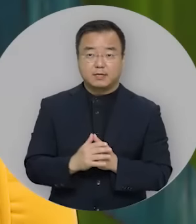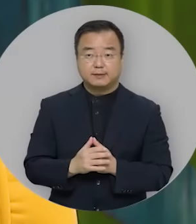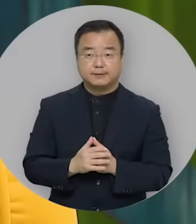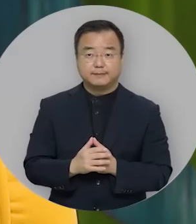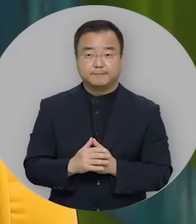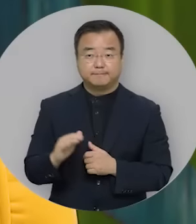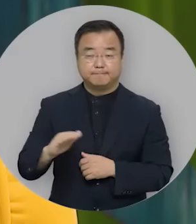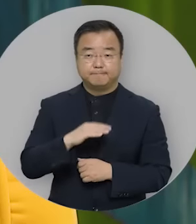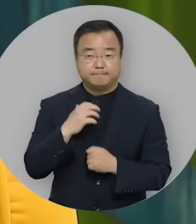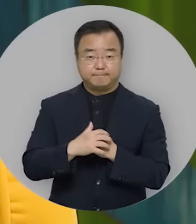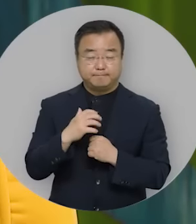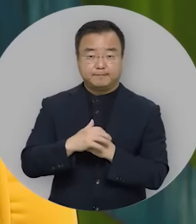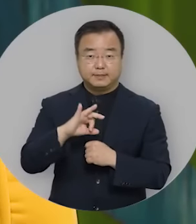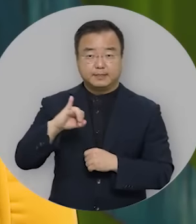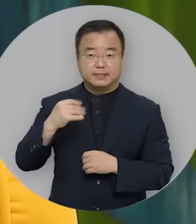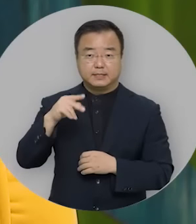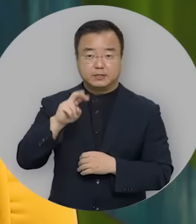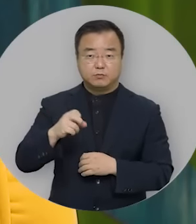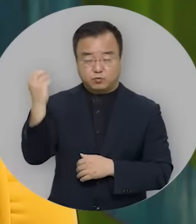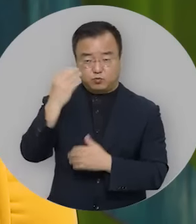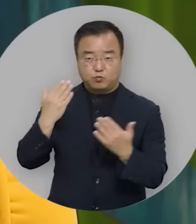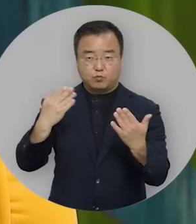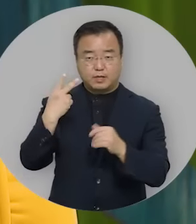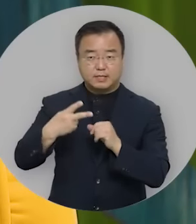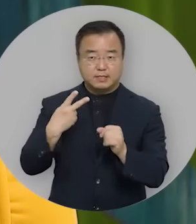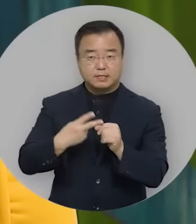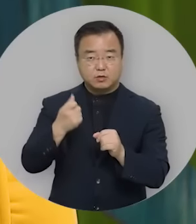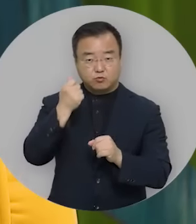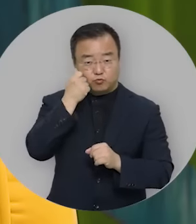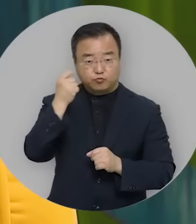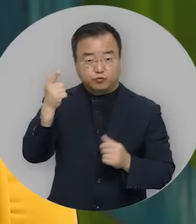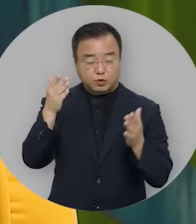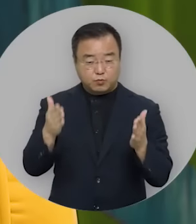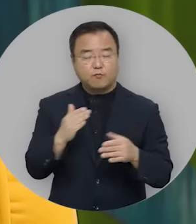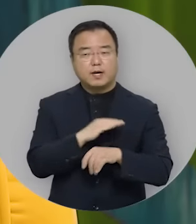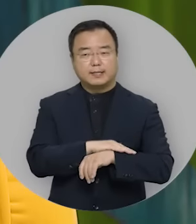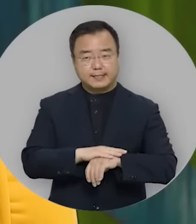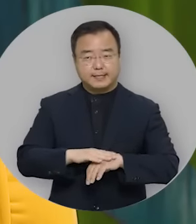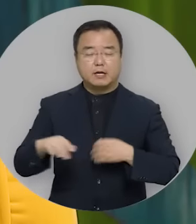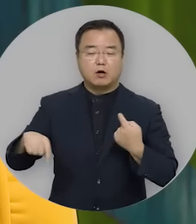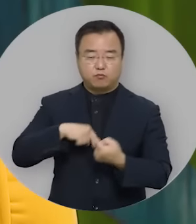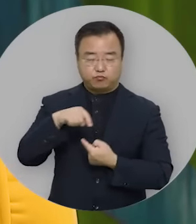일단 우리 대구이룸고등학교도 2년 반 동안 학교를 잘 운영하고 있고